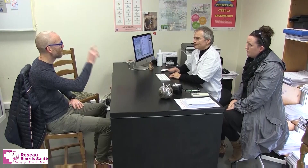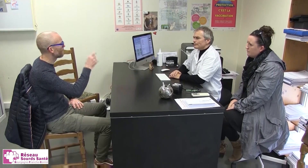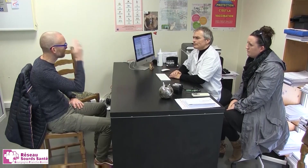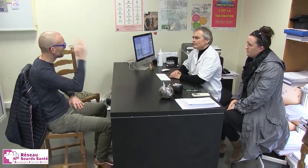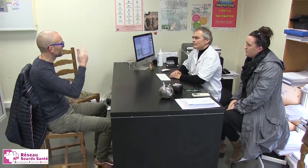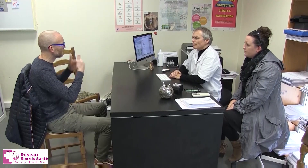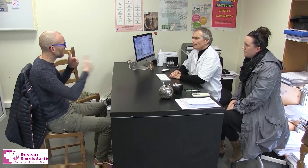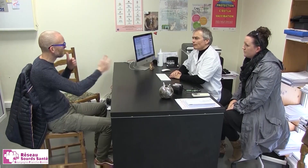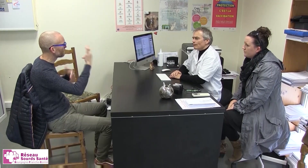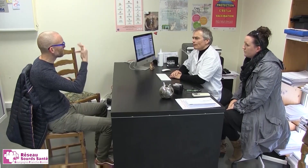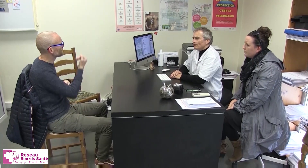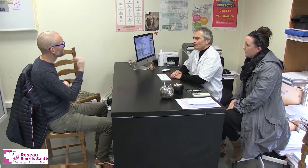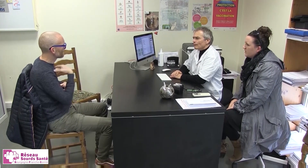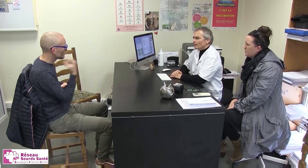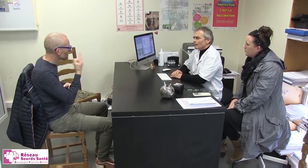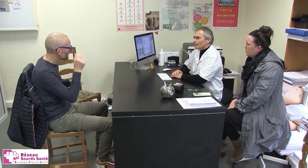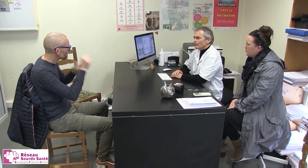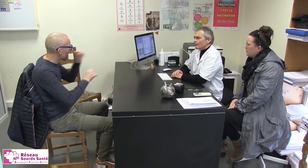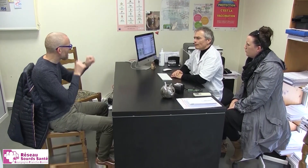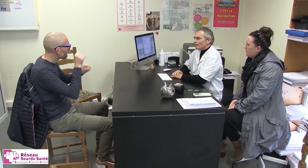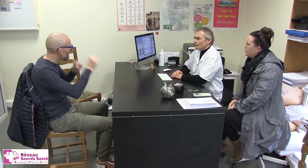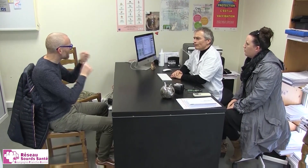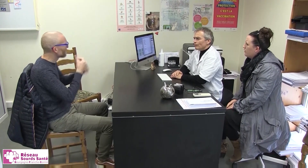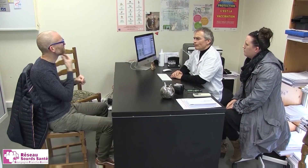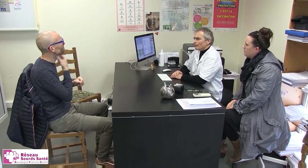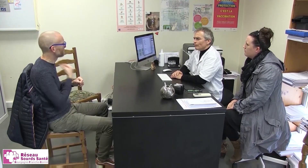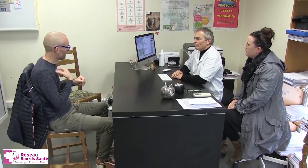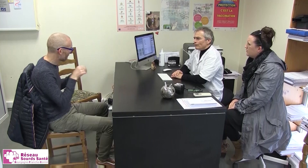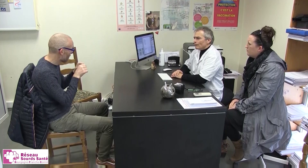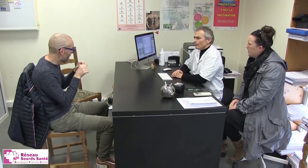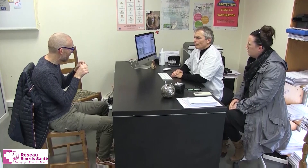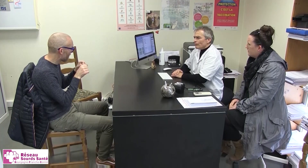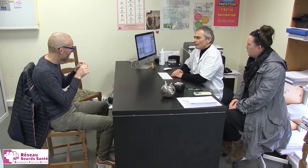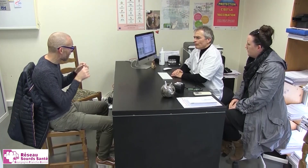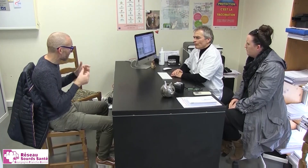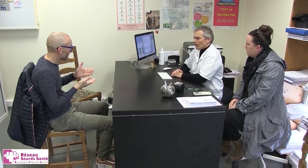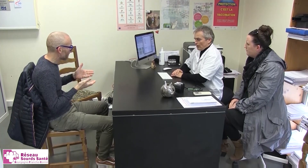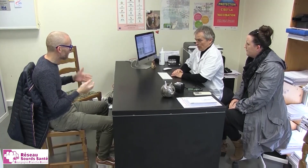Et si dans 3 jours j'ai toujours mal à la gorge je fais quoi ?